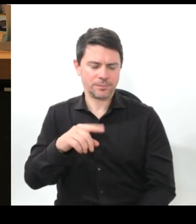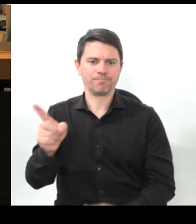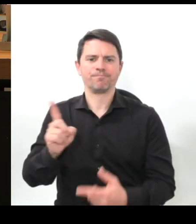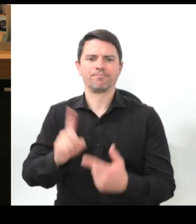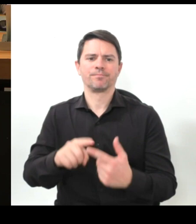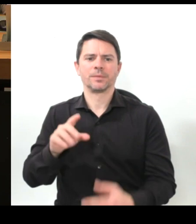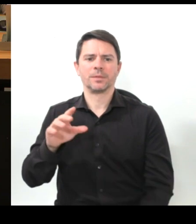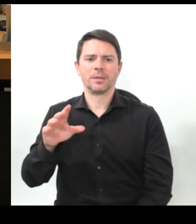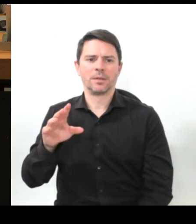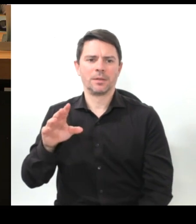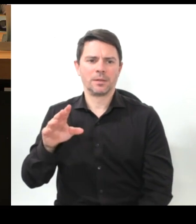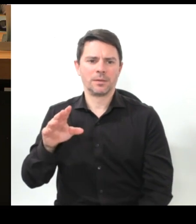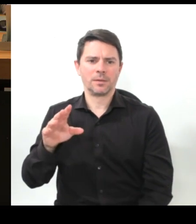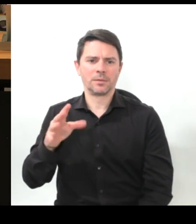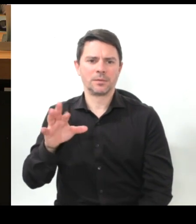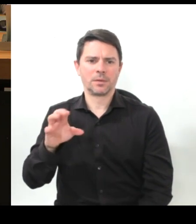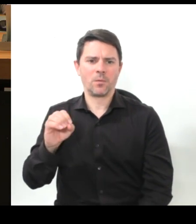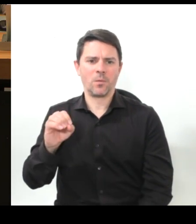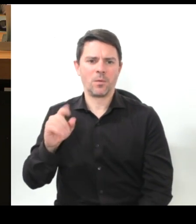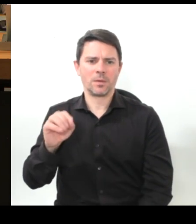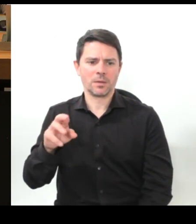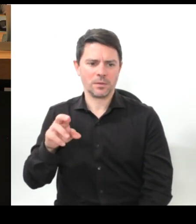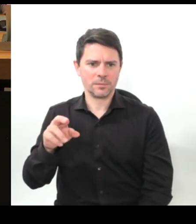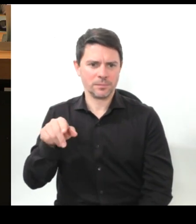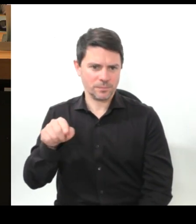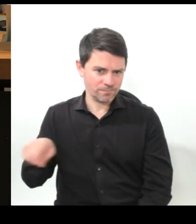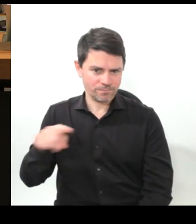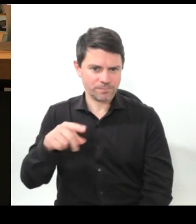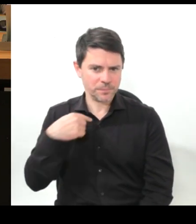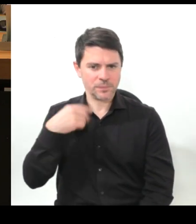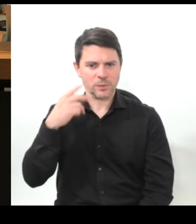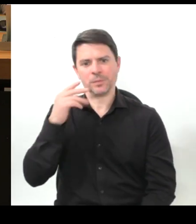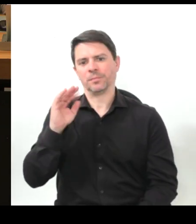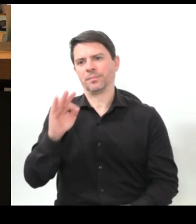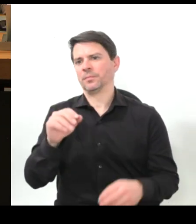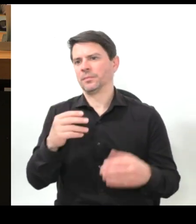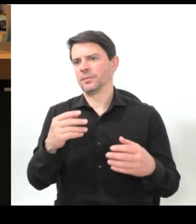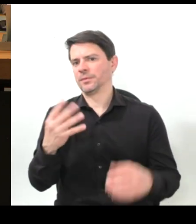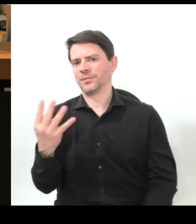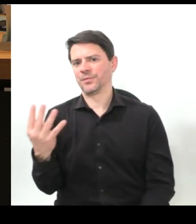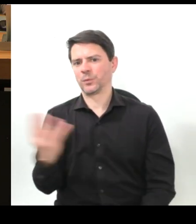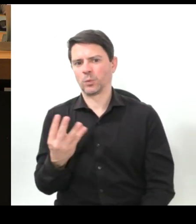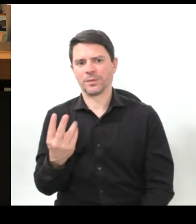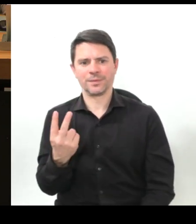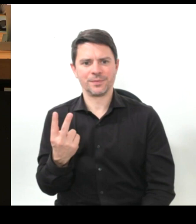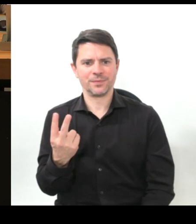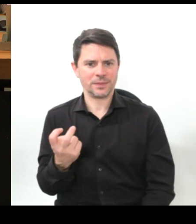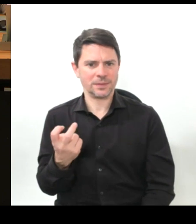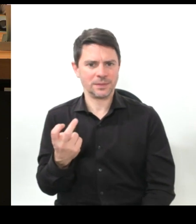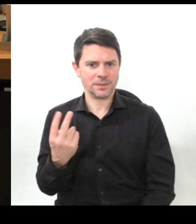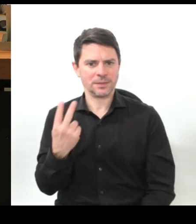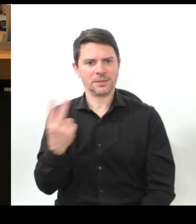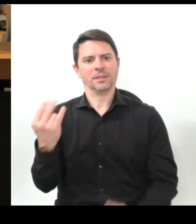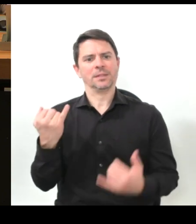Seit 2016 haben SPD, Grüne und Die Linke die gemeinsame Verantwortung in Bern übernommen. Genau diese Ziele, die sie sich